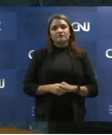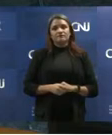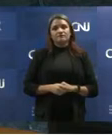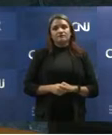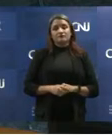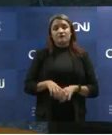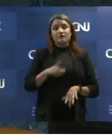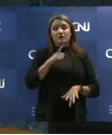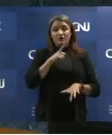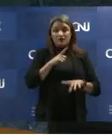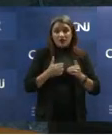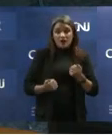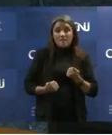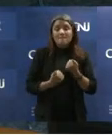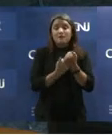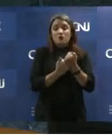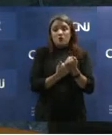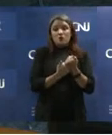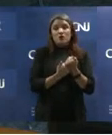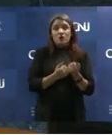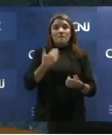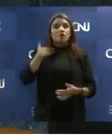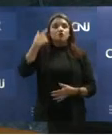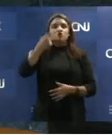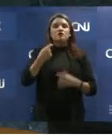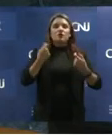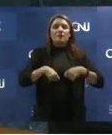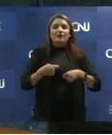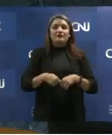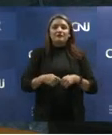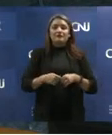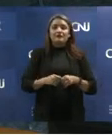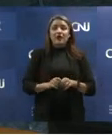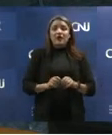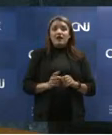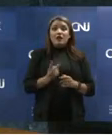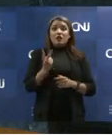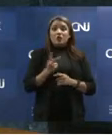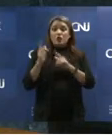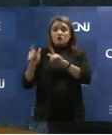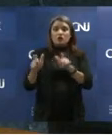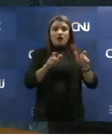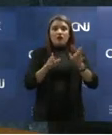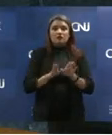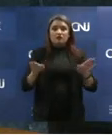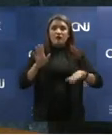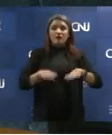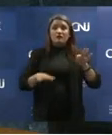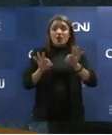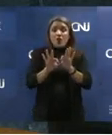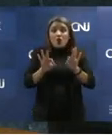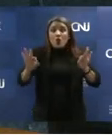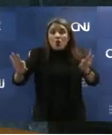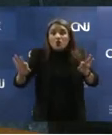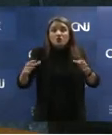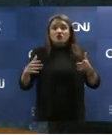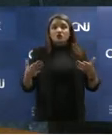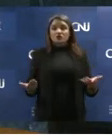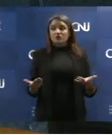não tenha que enfrentar duas comarcas com distâncias enormes, vazios. São comarcas que não são providas.